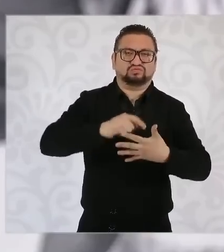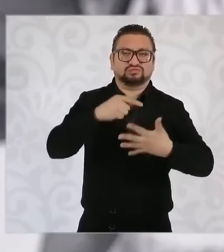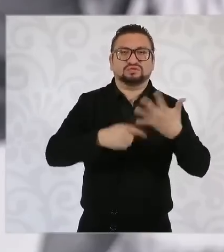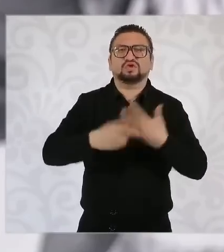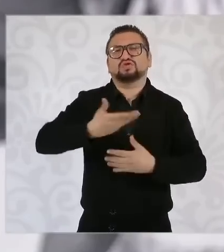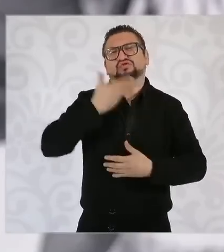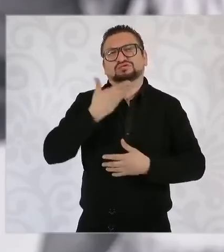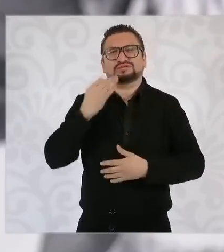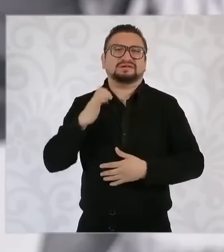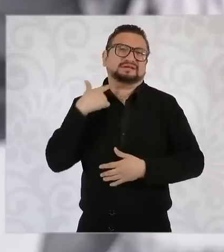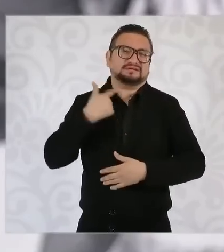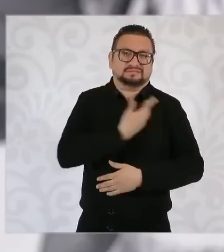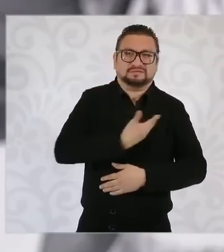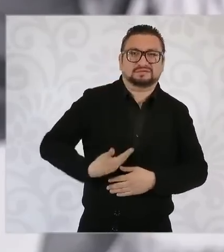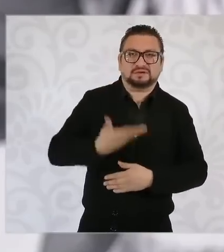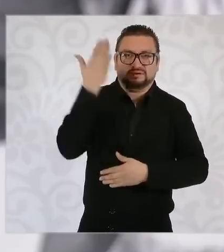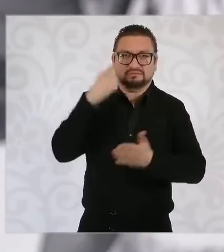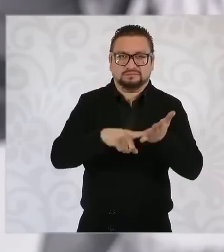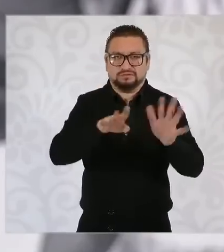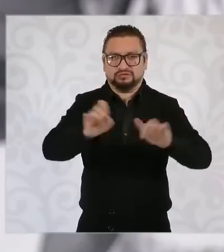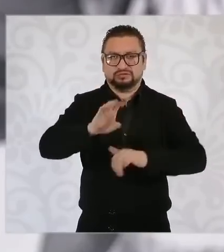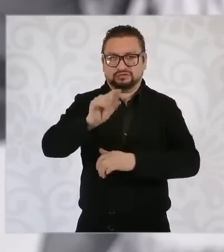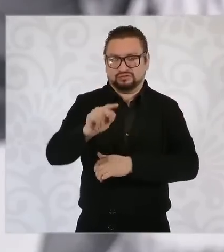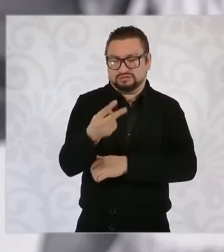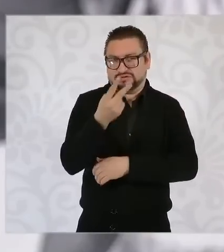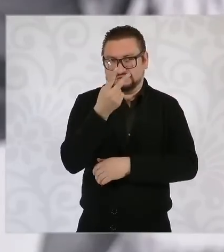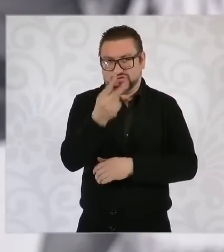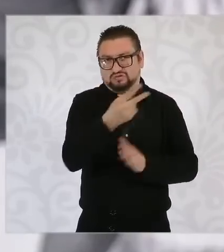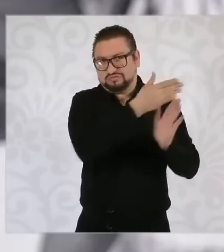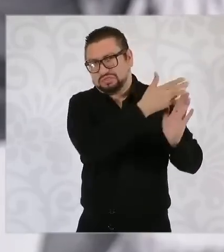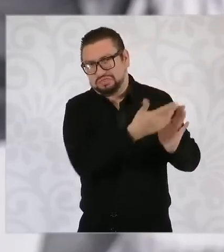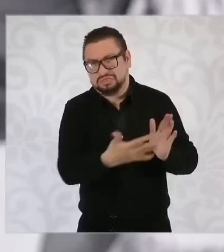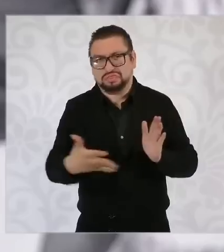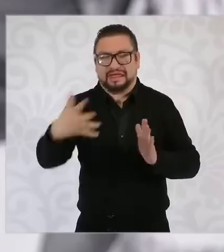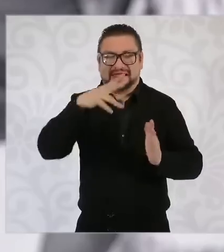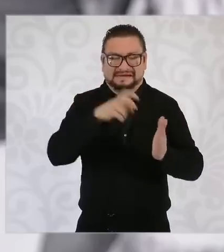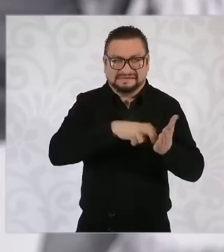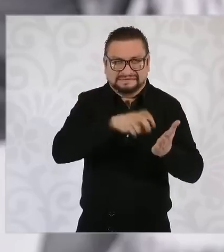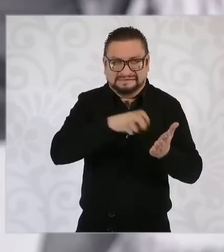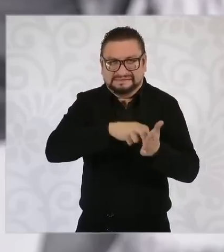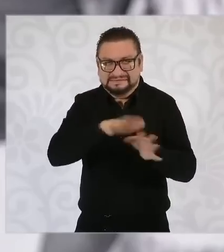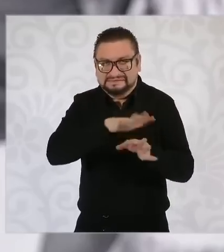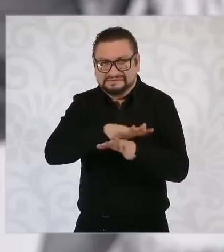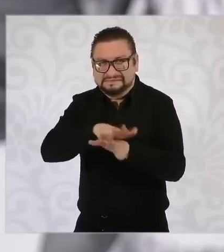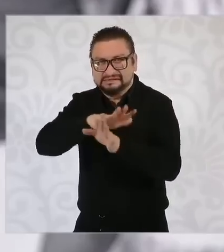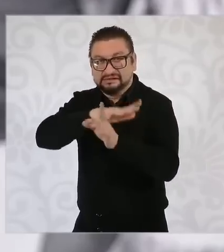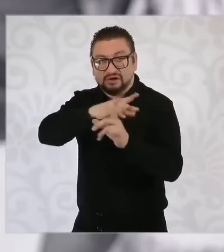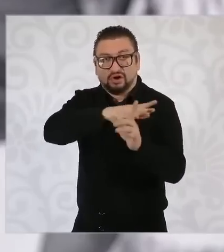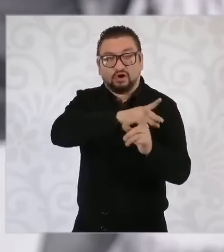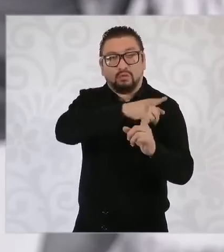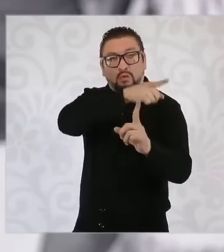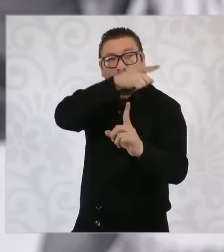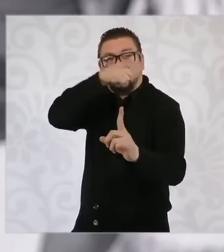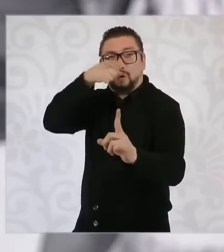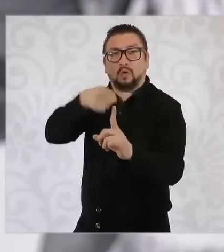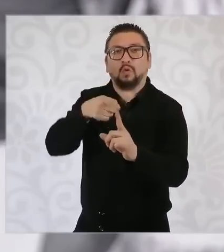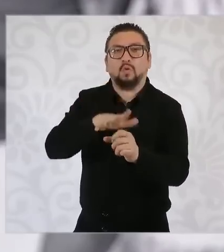que se implementaron desde 1992 en este sector y que tenían como objetivo la desaparición de las